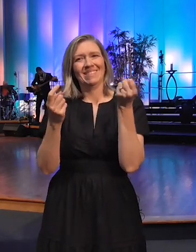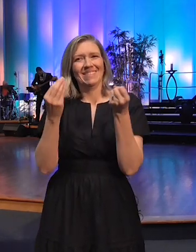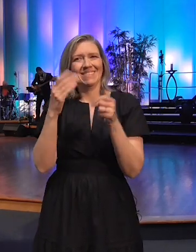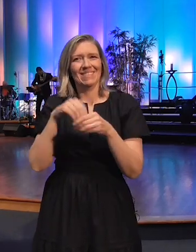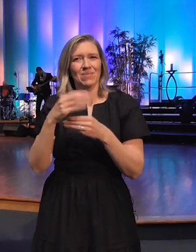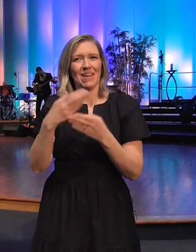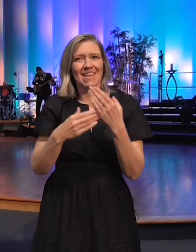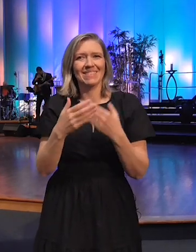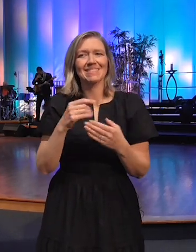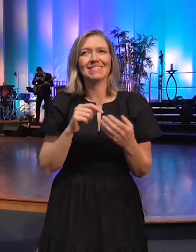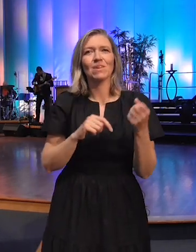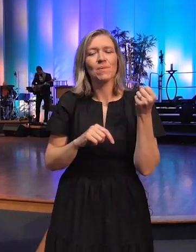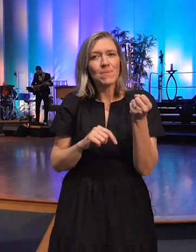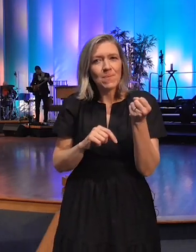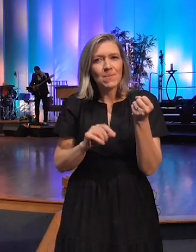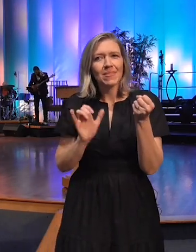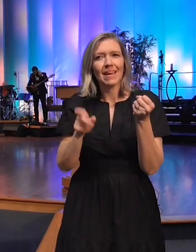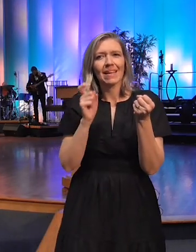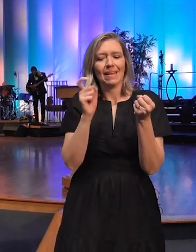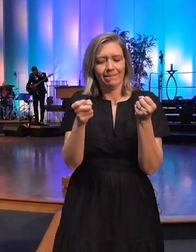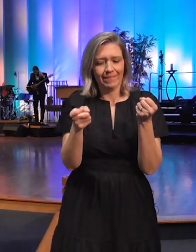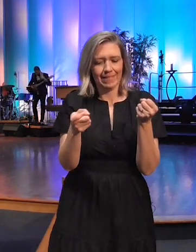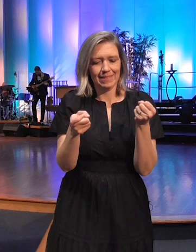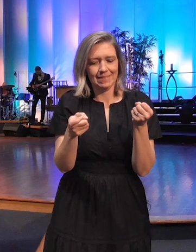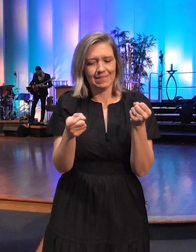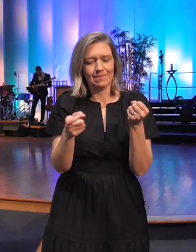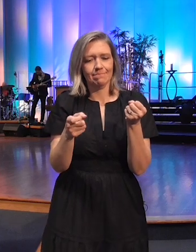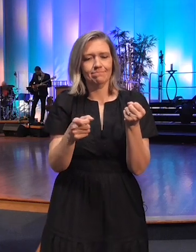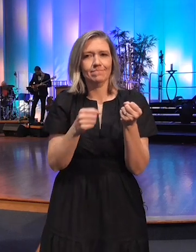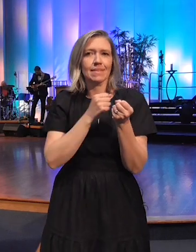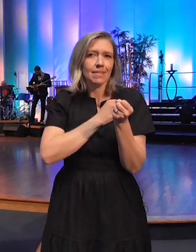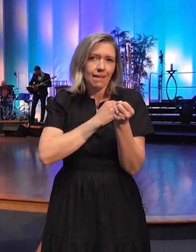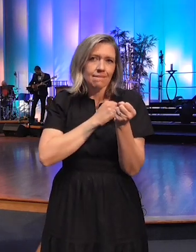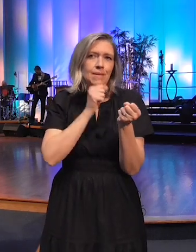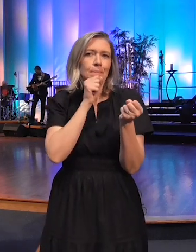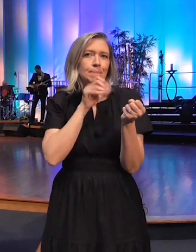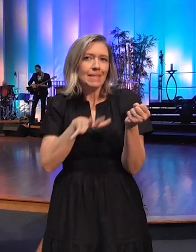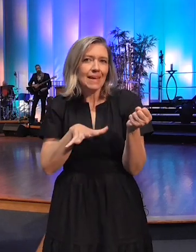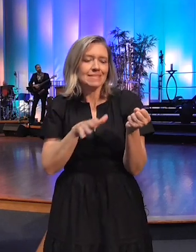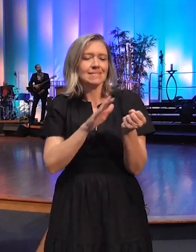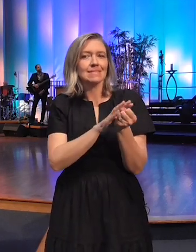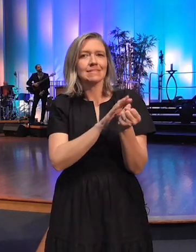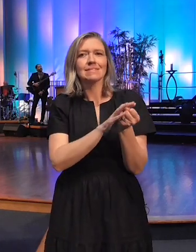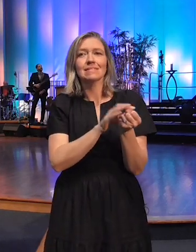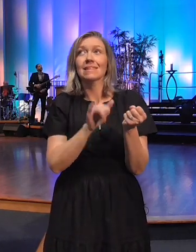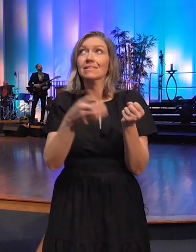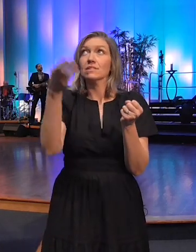ese regalo y ámalo, bendito, es Dios a través de ti, no es tuyo, es Dios